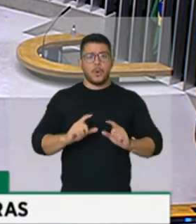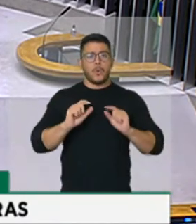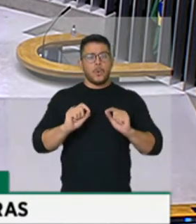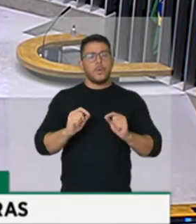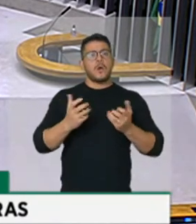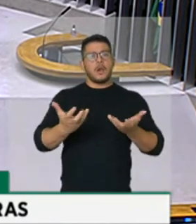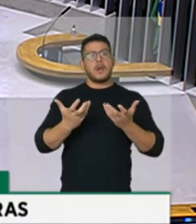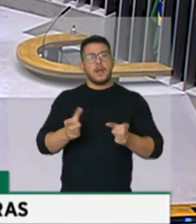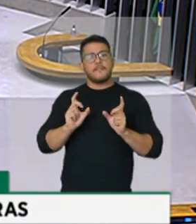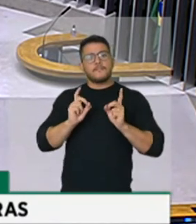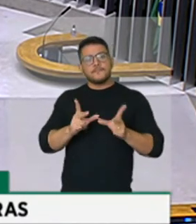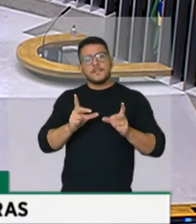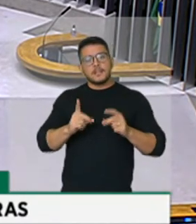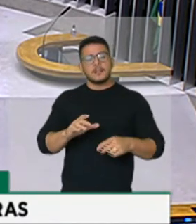MUITA CONVICÇÃO. -- [PRESIDENTE]: COMO